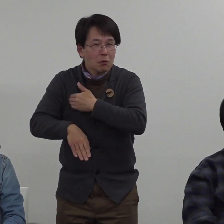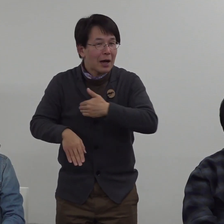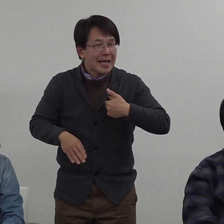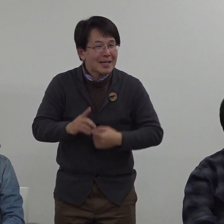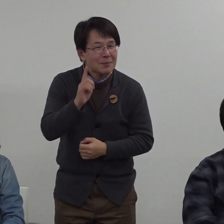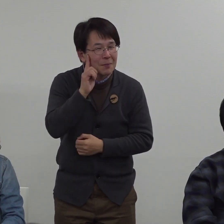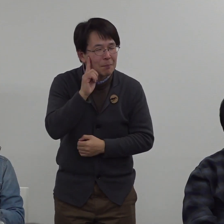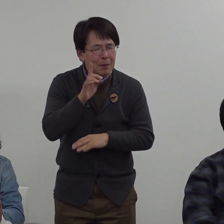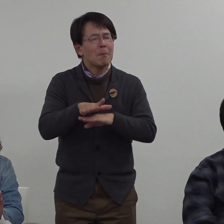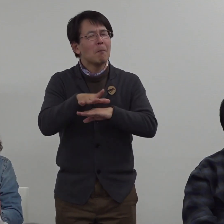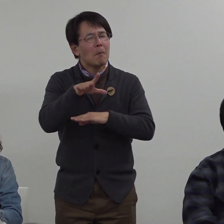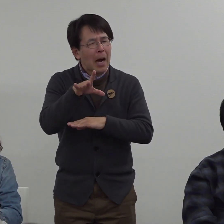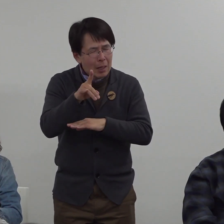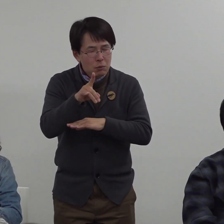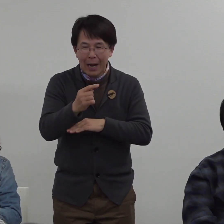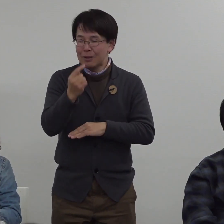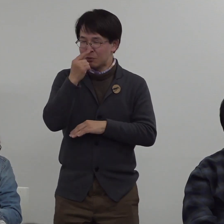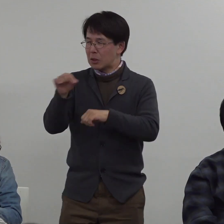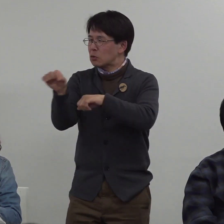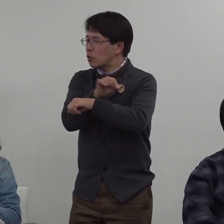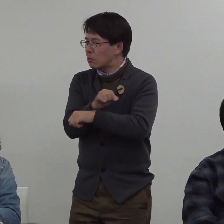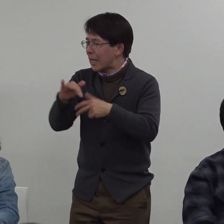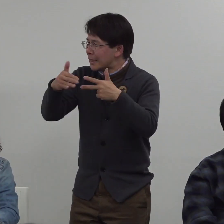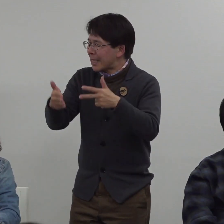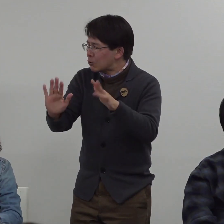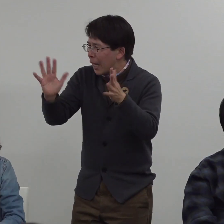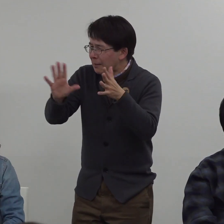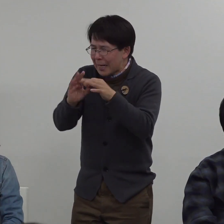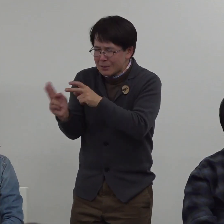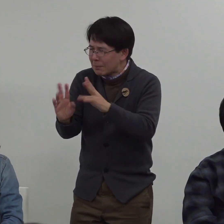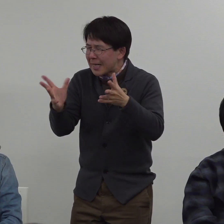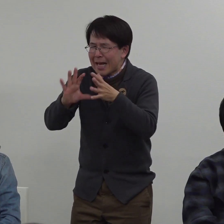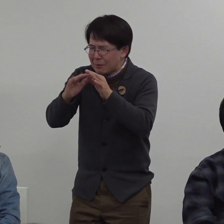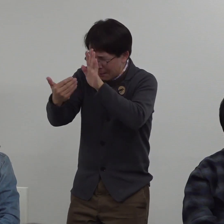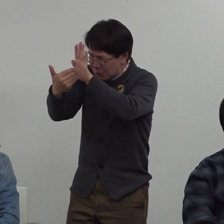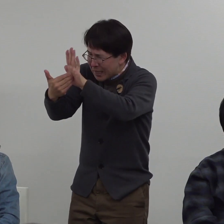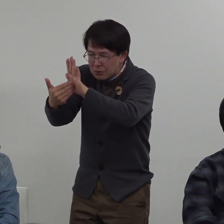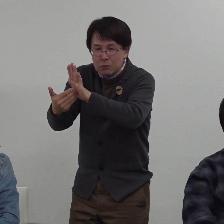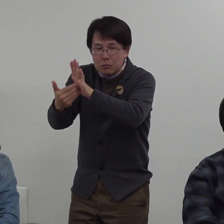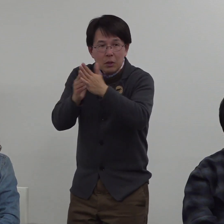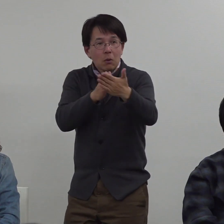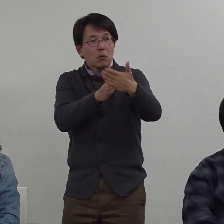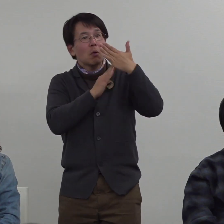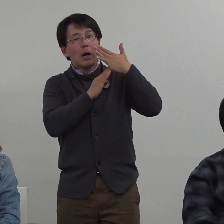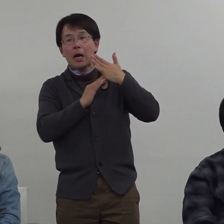まず最初に うちは特別な設備がないから無理ですみたいに断られてしまうと